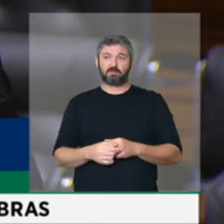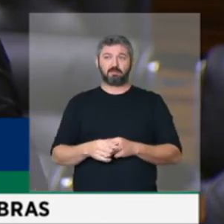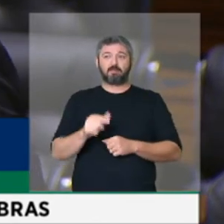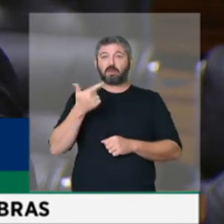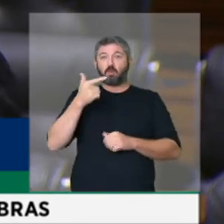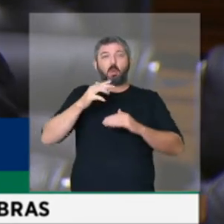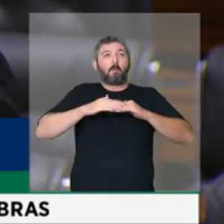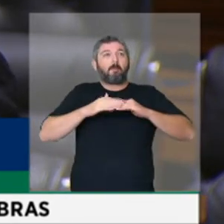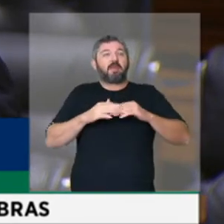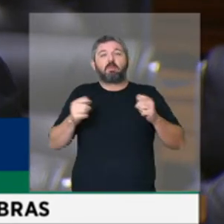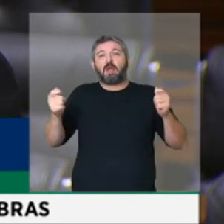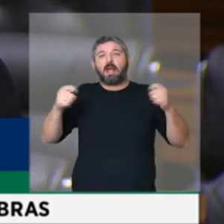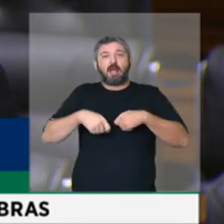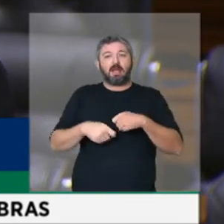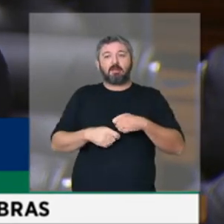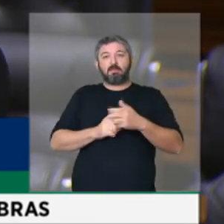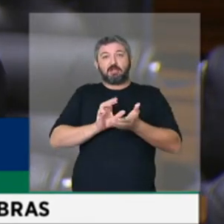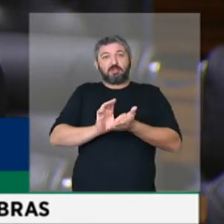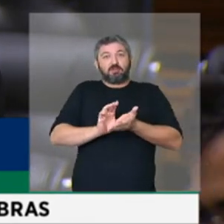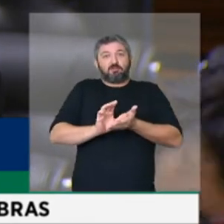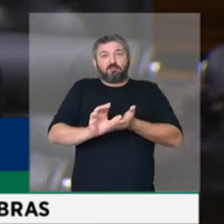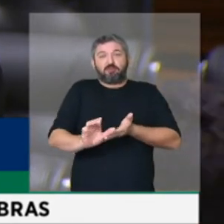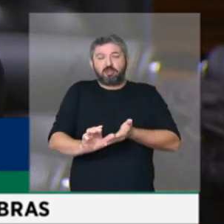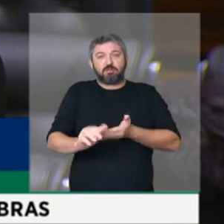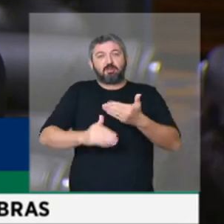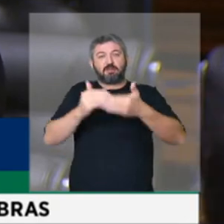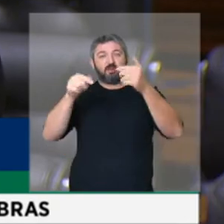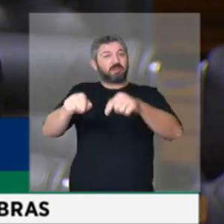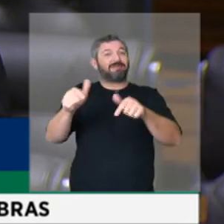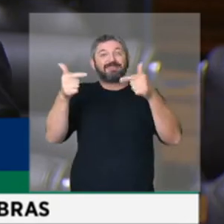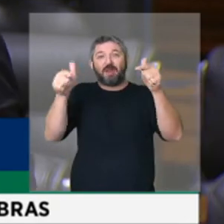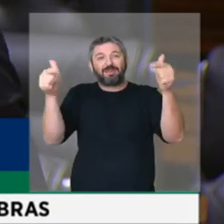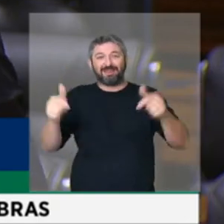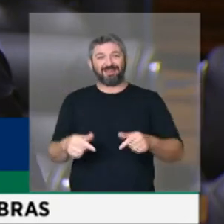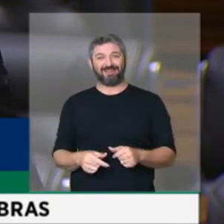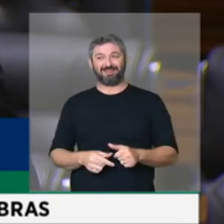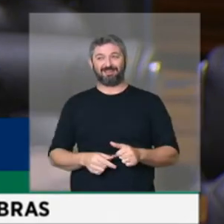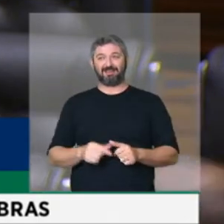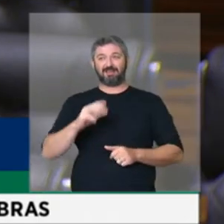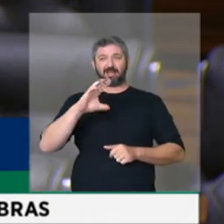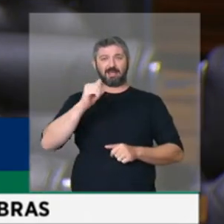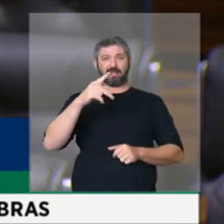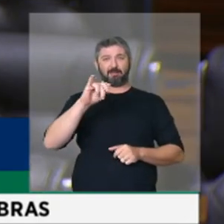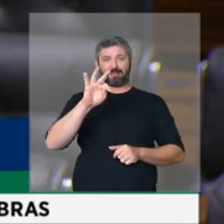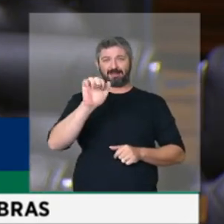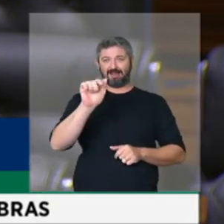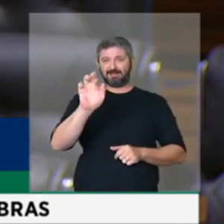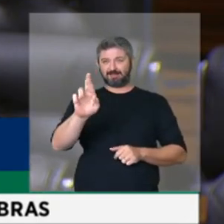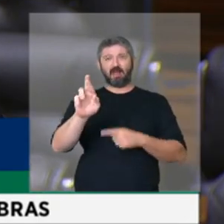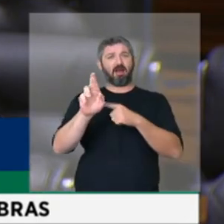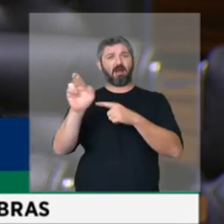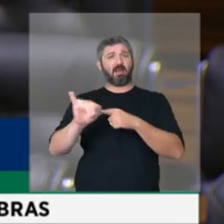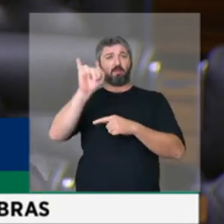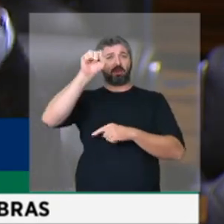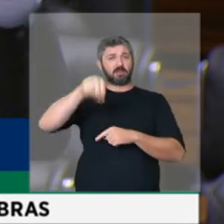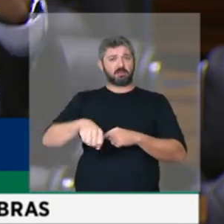VOLTE A GERAR EMPREGO, VOLTE A GERAR RENDA PARA O BRASILEIRO PORQUE VAI PRECISAR DE ENERGIA ELÉTRICA E DO JEITO QUE ESTÁ A ELETROBRAS NÃO TEREMOS CAPACIDADE DE ABASTECIMENTO DE ENERGIA ELÉTRICA, NÃO TEMOS